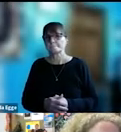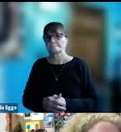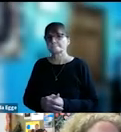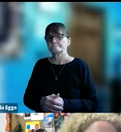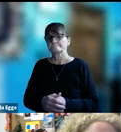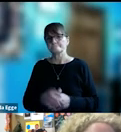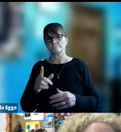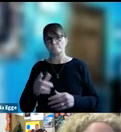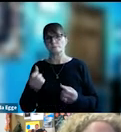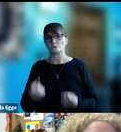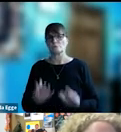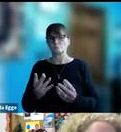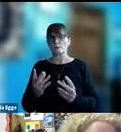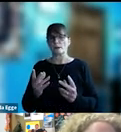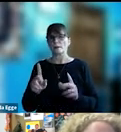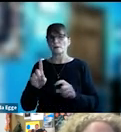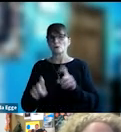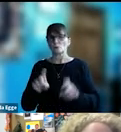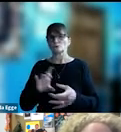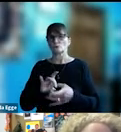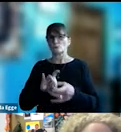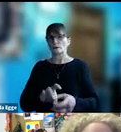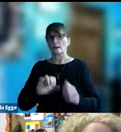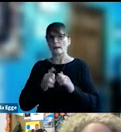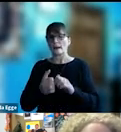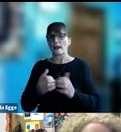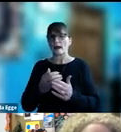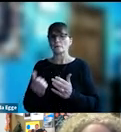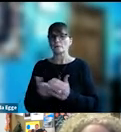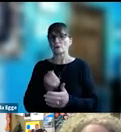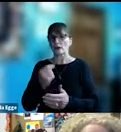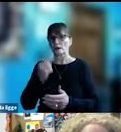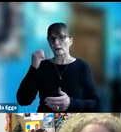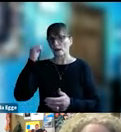Hubo muchas preguntas con respecto a: "¿Cómo se consigue un neuropsicólogo y ese tipo de cosas?"